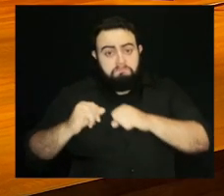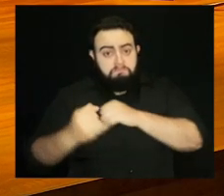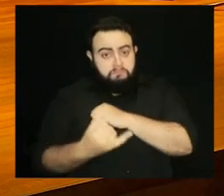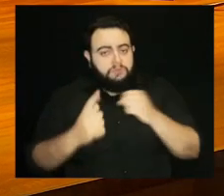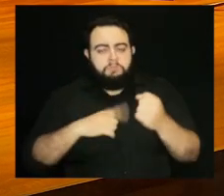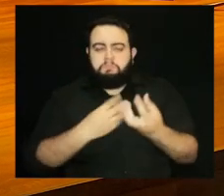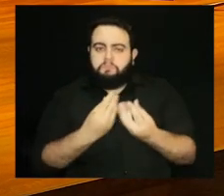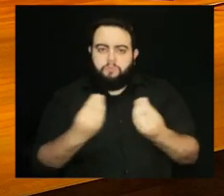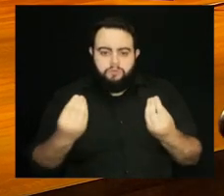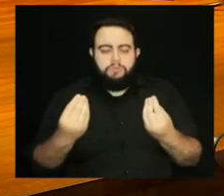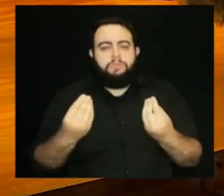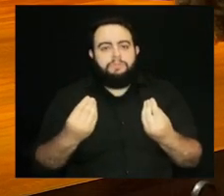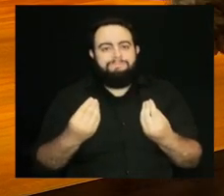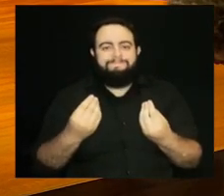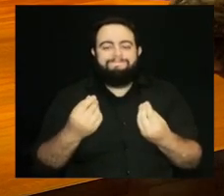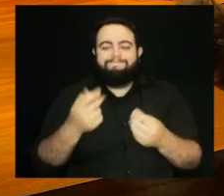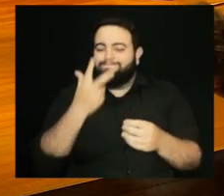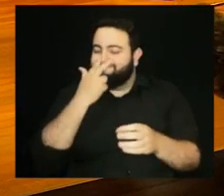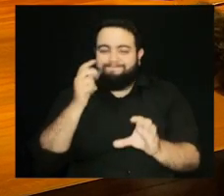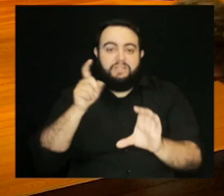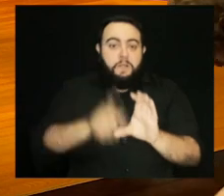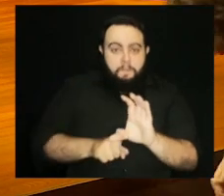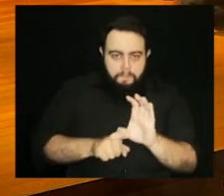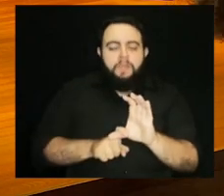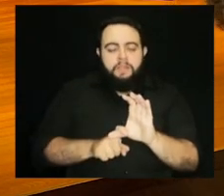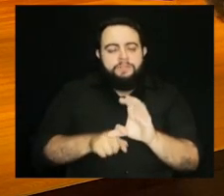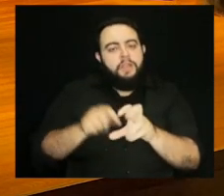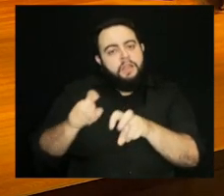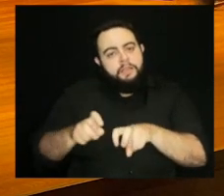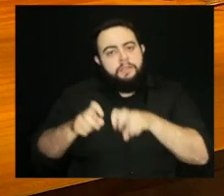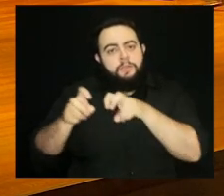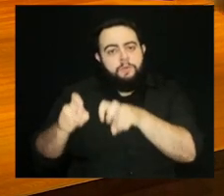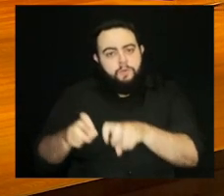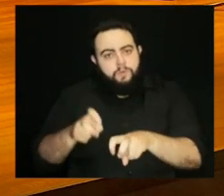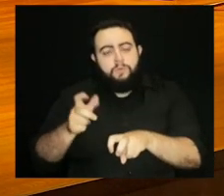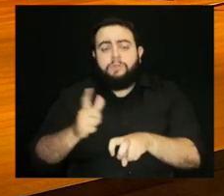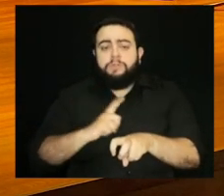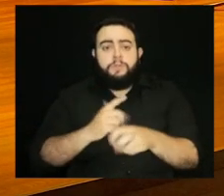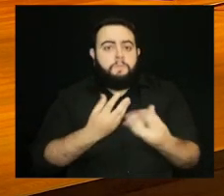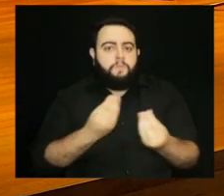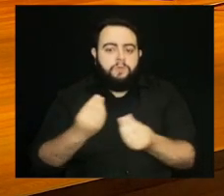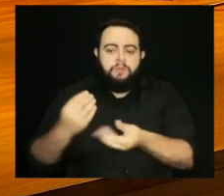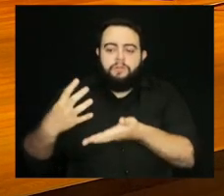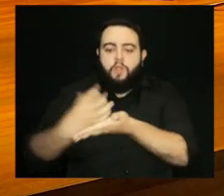que dependem muito da agricultura e tal e tinha tido várias colheitas frustradas e o pessoal